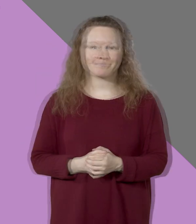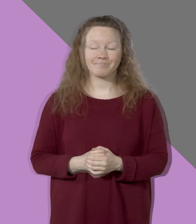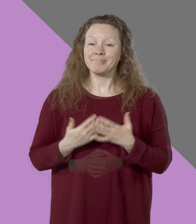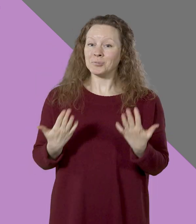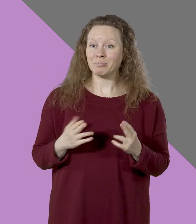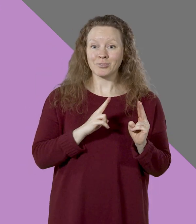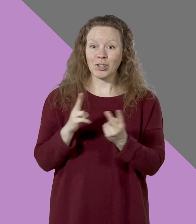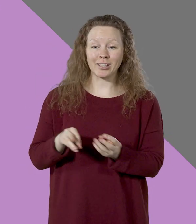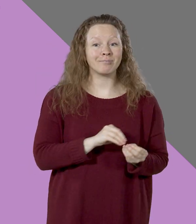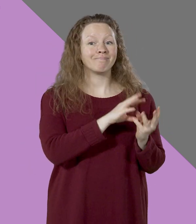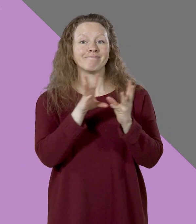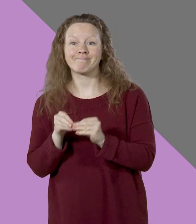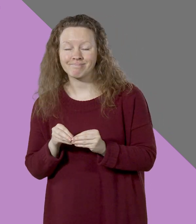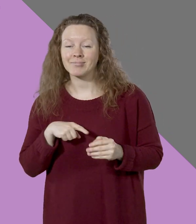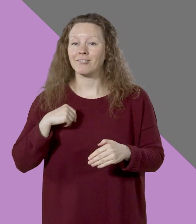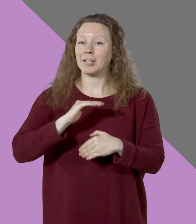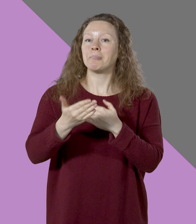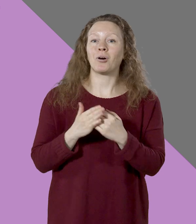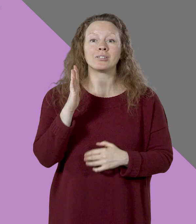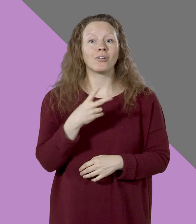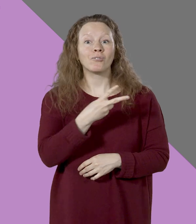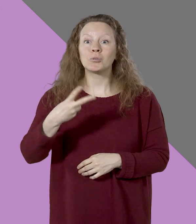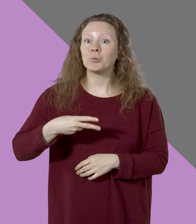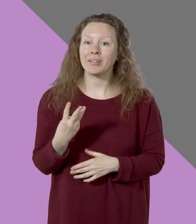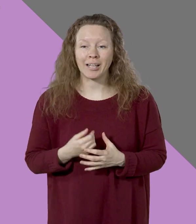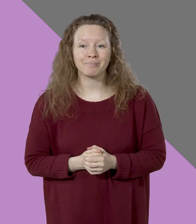Nu blir den här veckans nyhetsöversikten slut. Vi ses igen i Januari 2023.